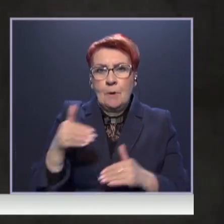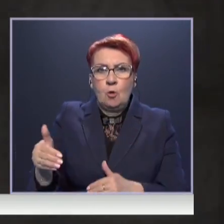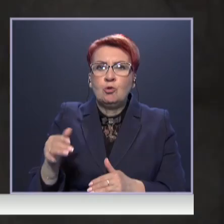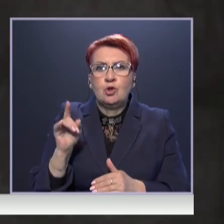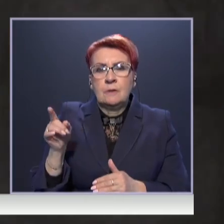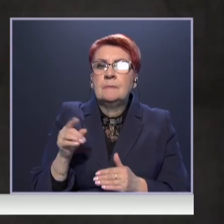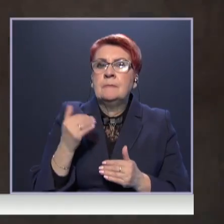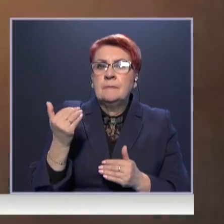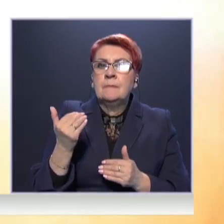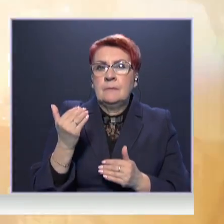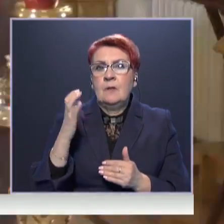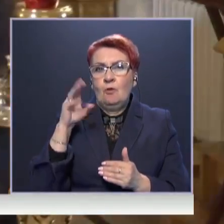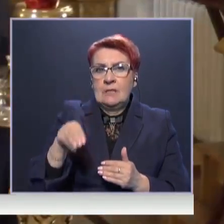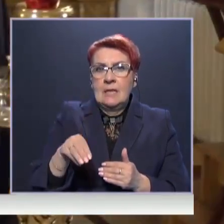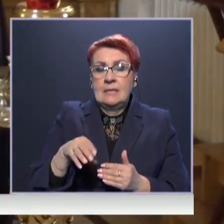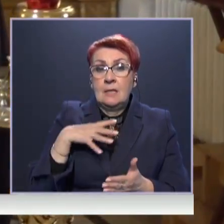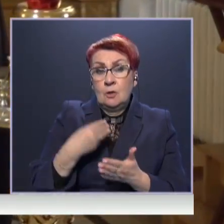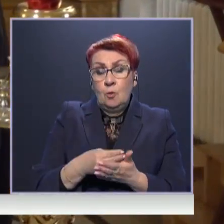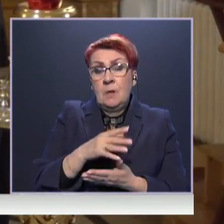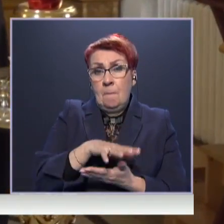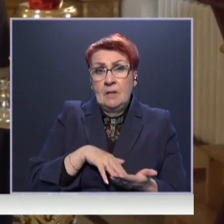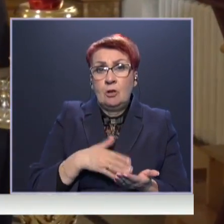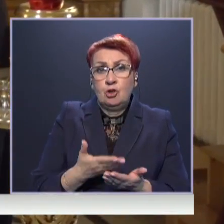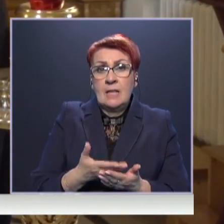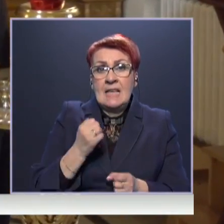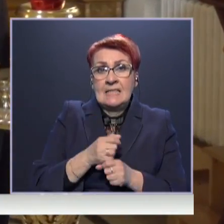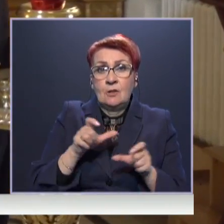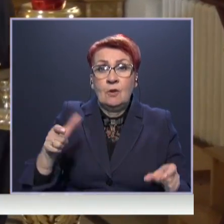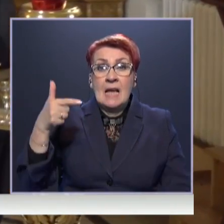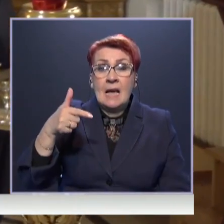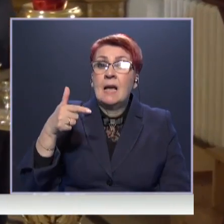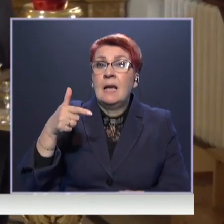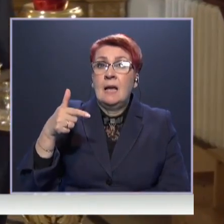Синода собственно на предложение сотрудников ГПУ Владыка